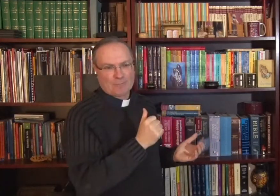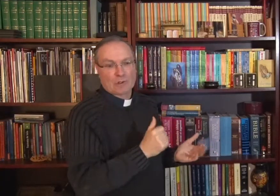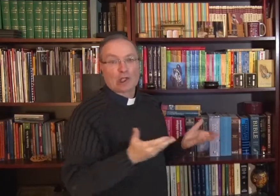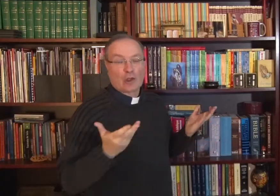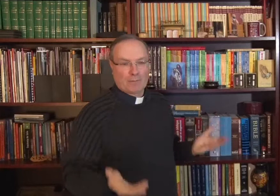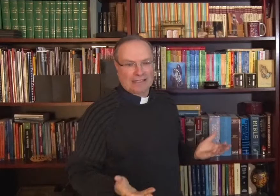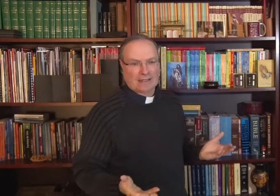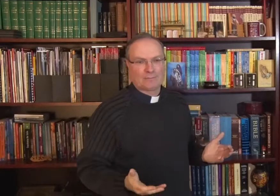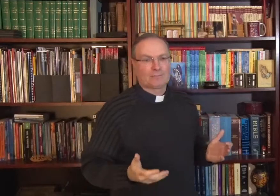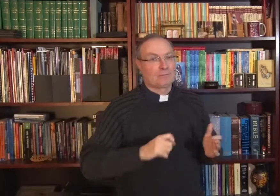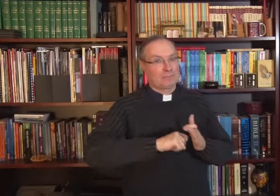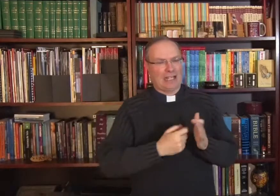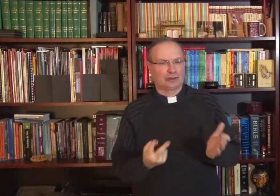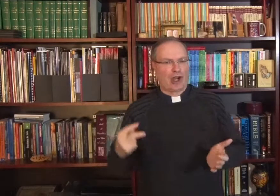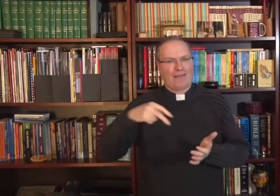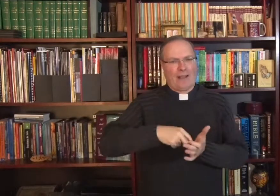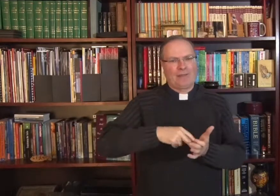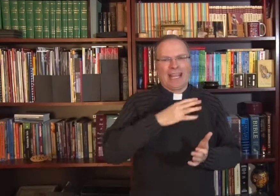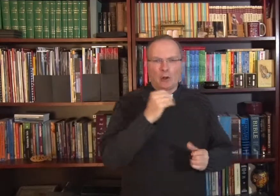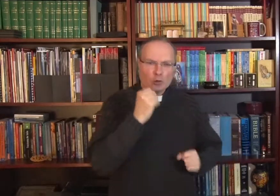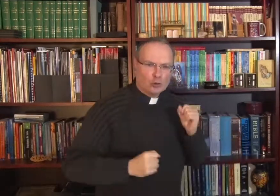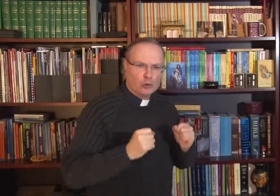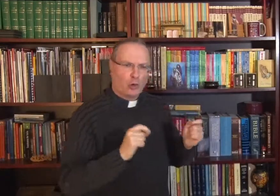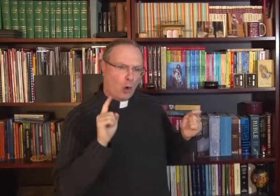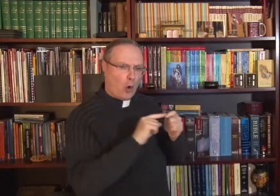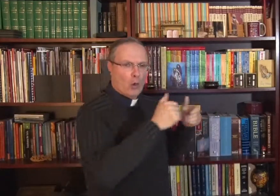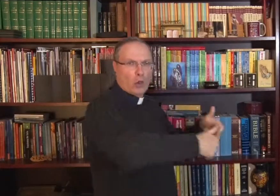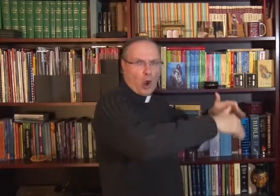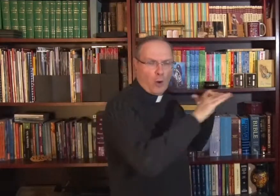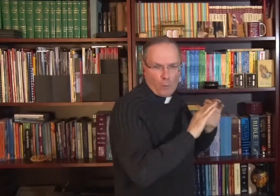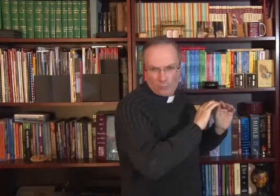Cependant, Pierre se leva et courut au tombeau.